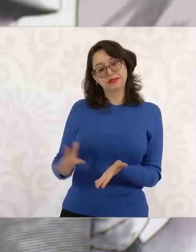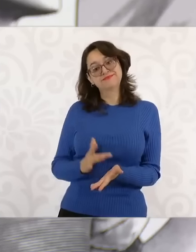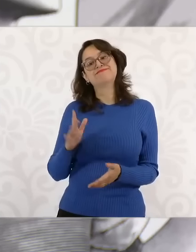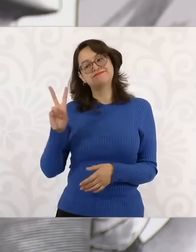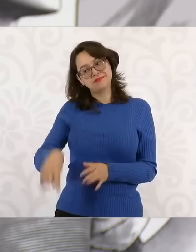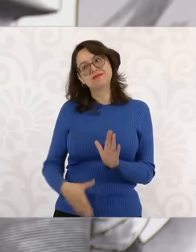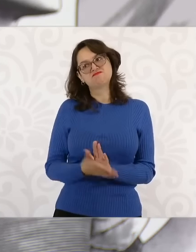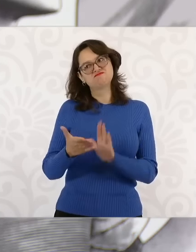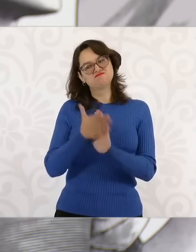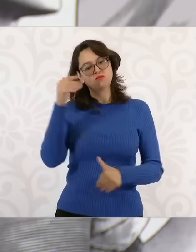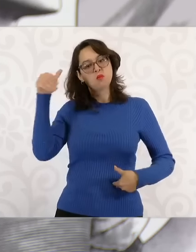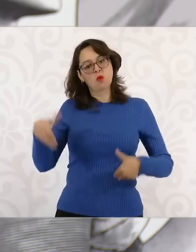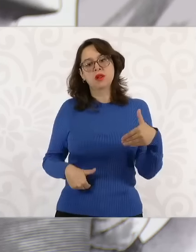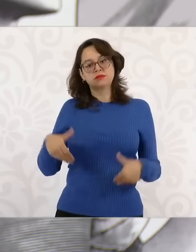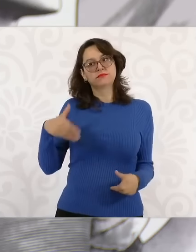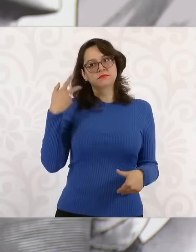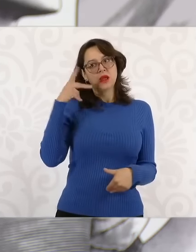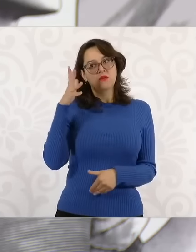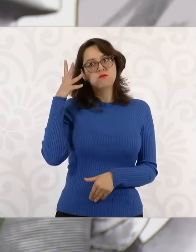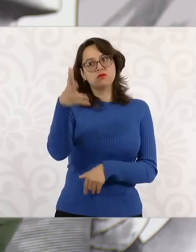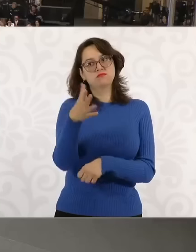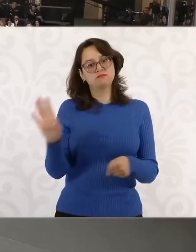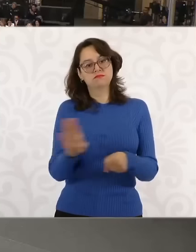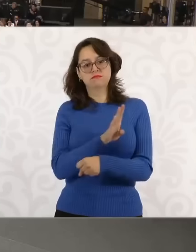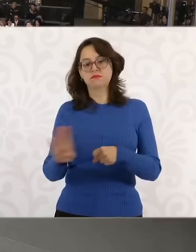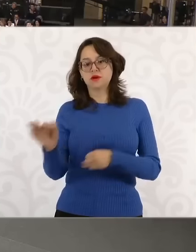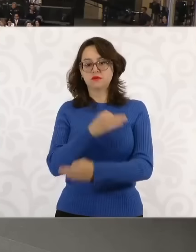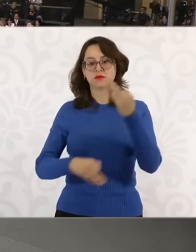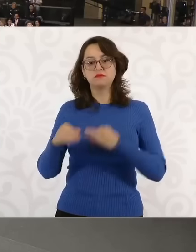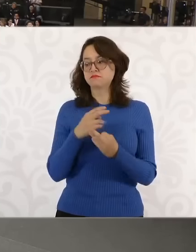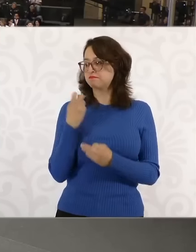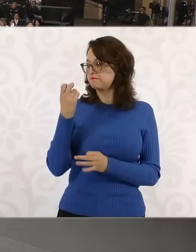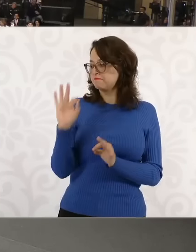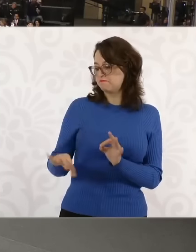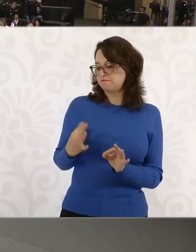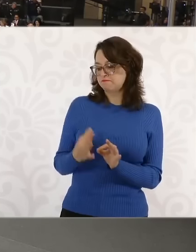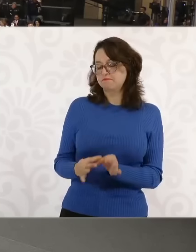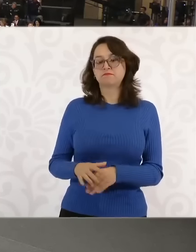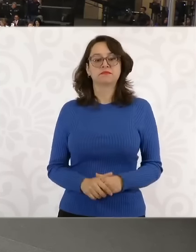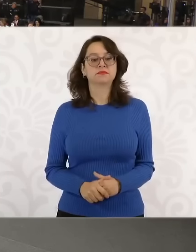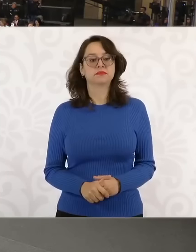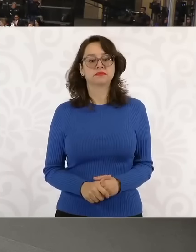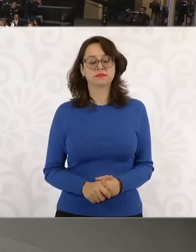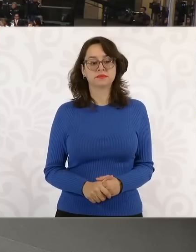construcción, pero es para el beneficio de todos. Es cuanto por defensa, presidenta. Buen día.